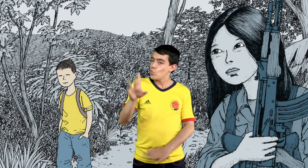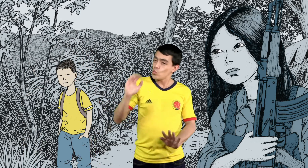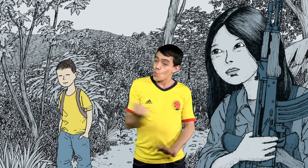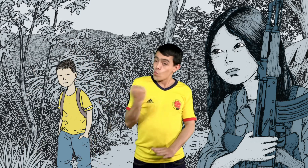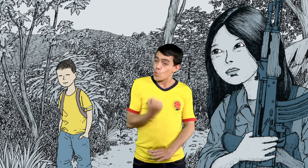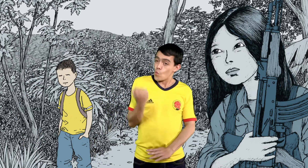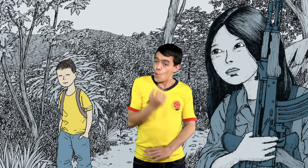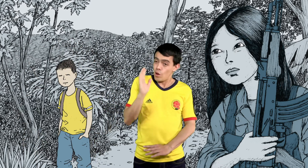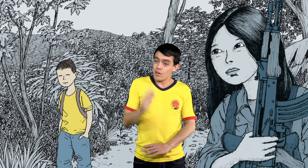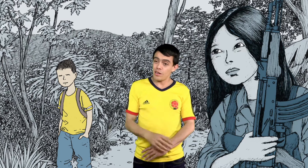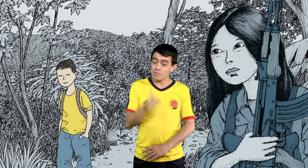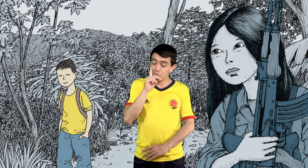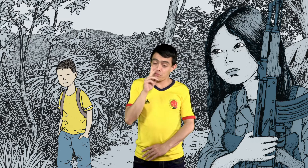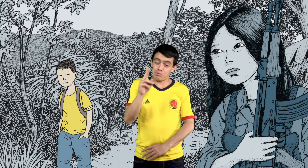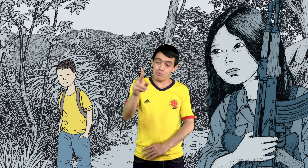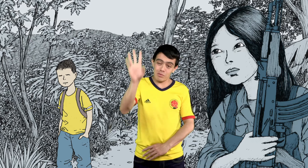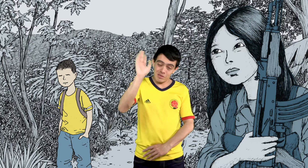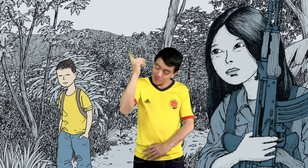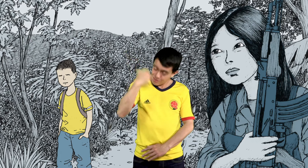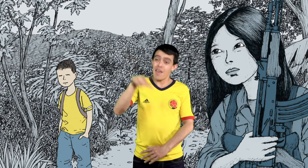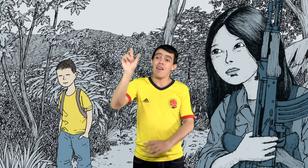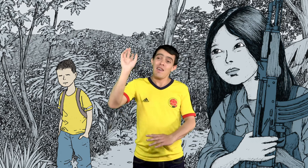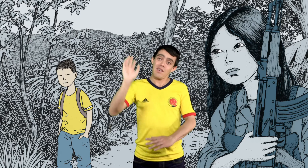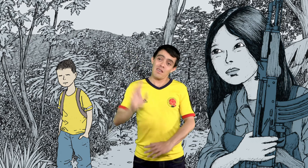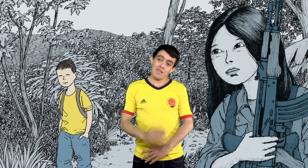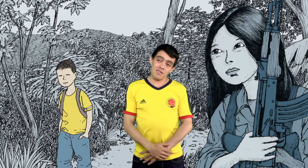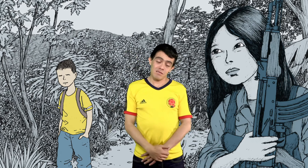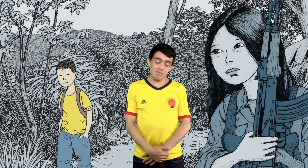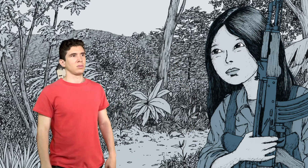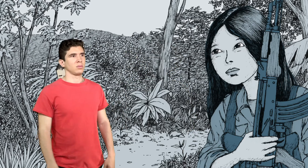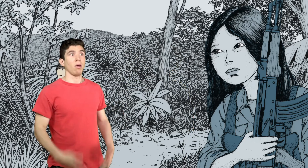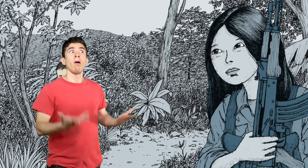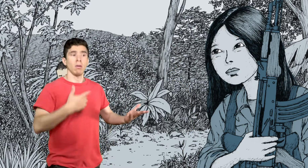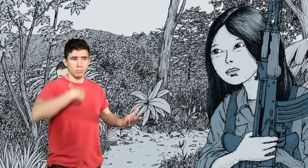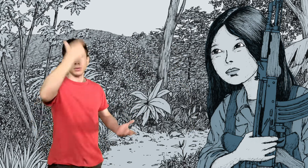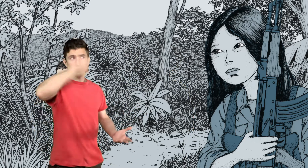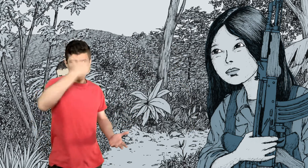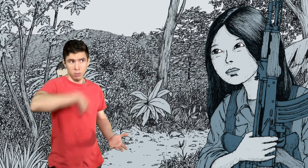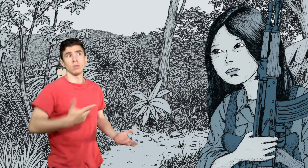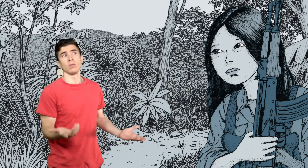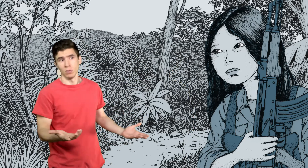No, pues tan chistoso, siempre con lo mismo. Yo estoy hablando en serio. Yo estoy hablando en serio,